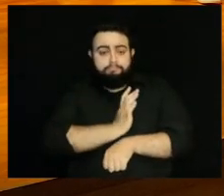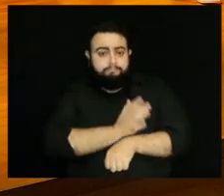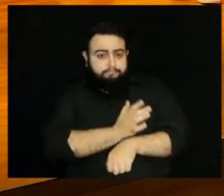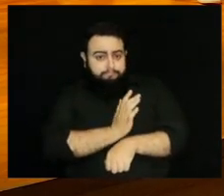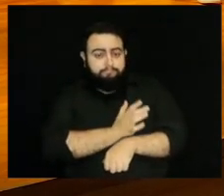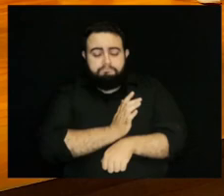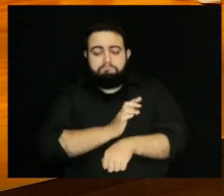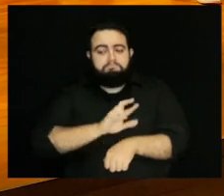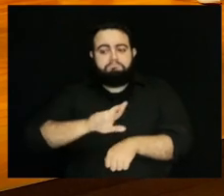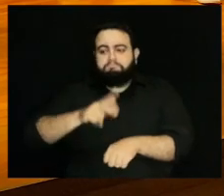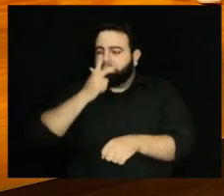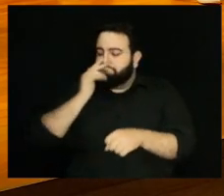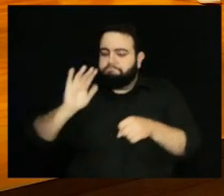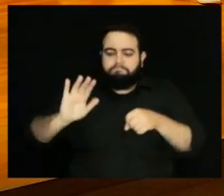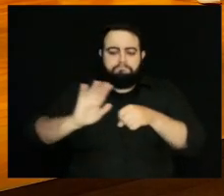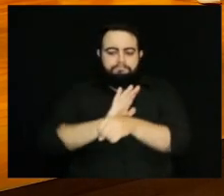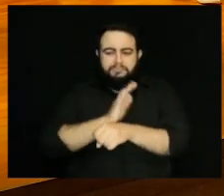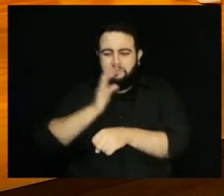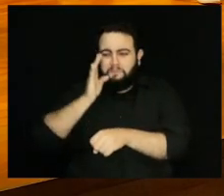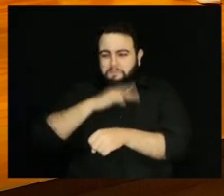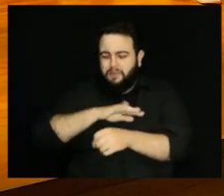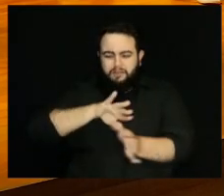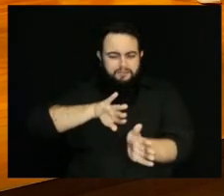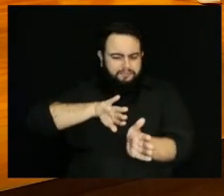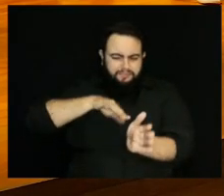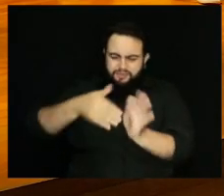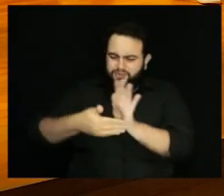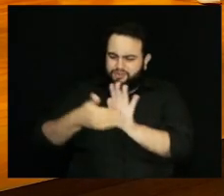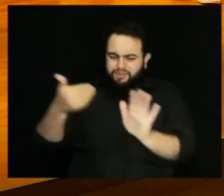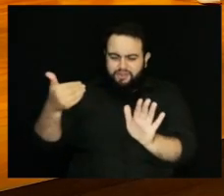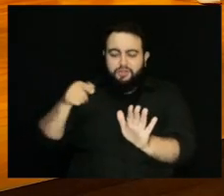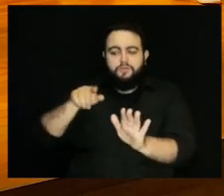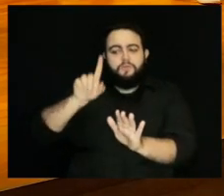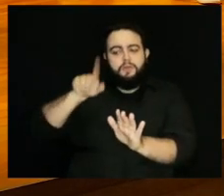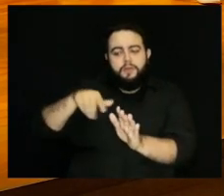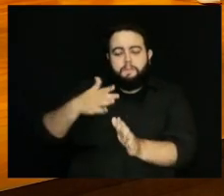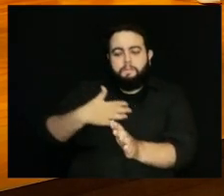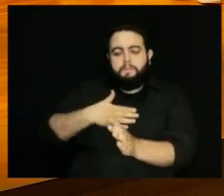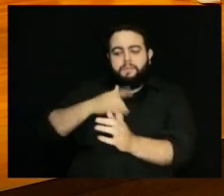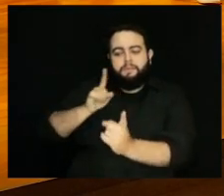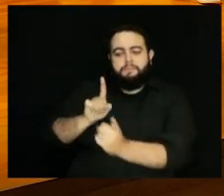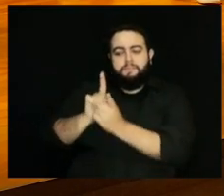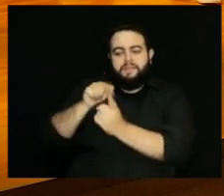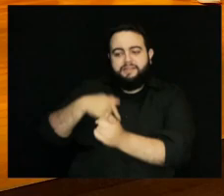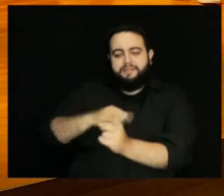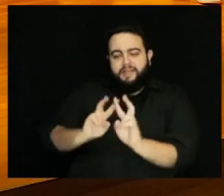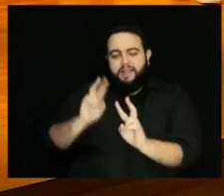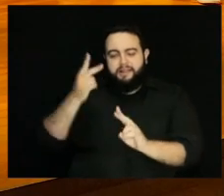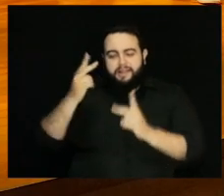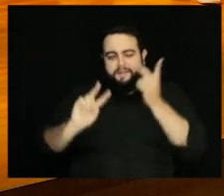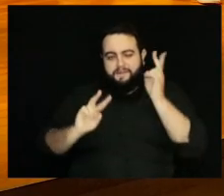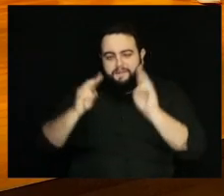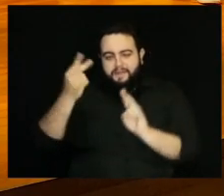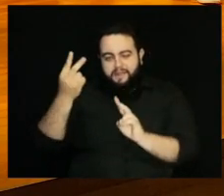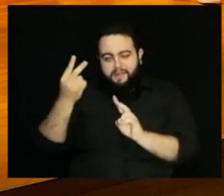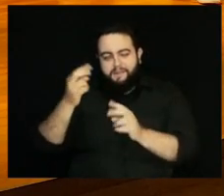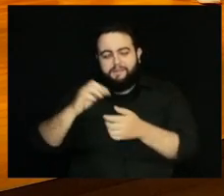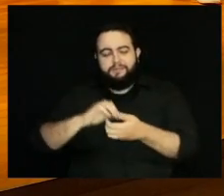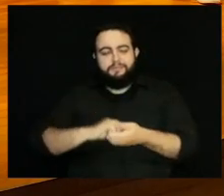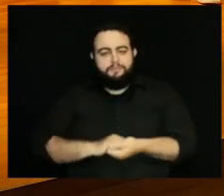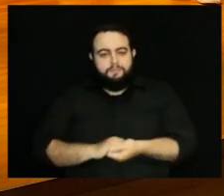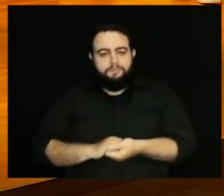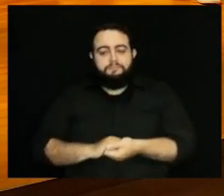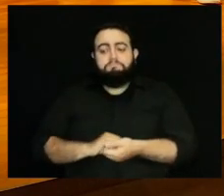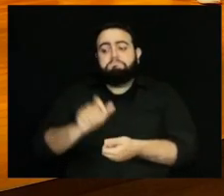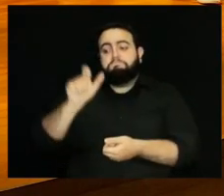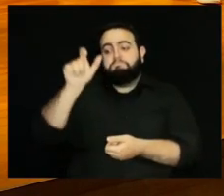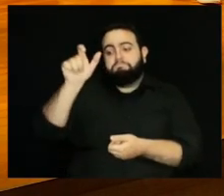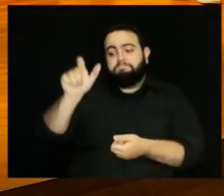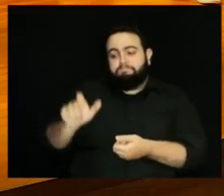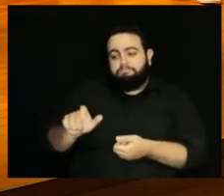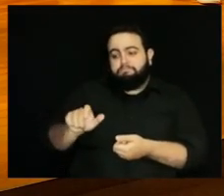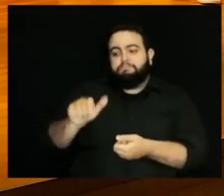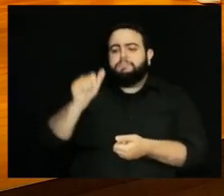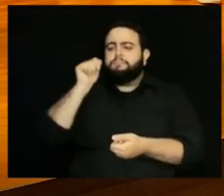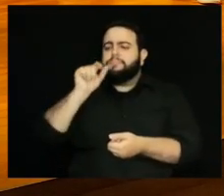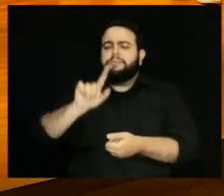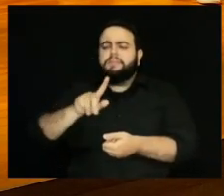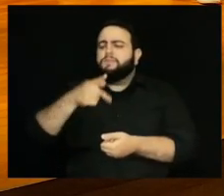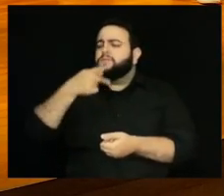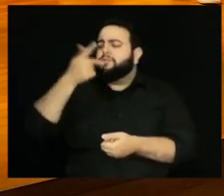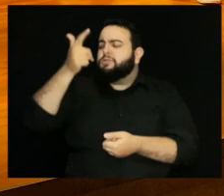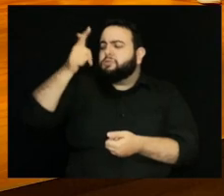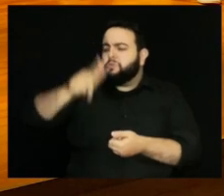não cabe esse mal. Serás minha nesse carnaval Como é que é columbina não repete o teu fim